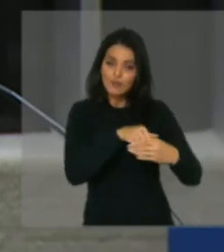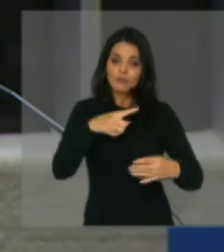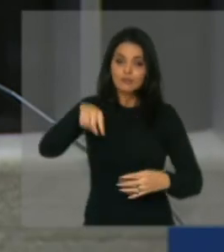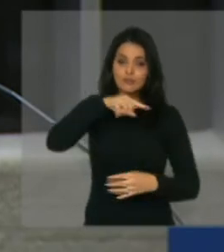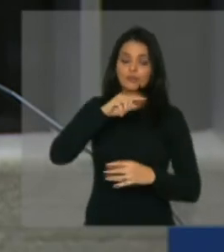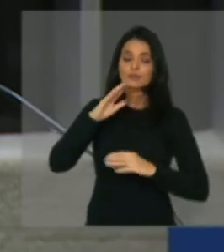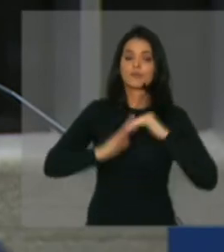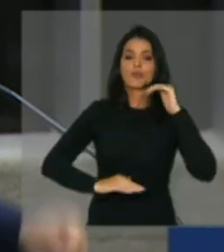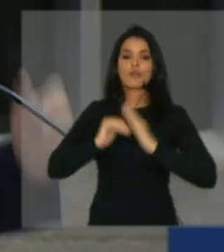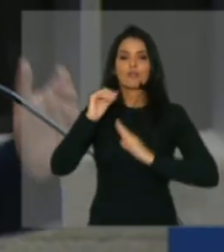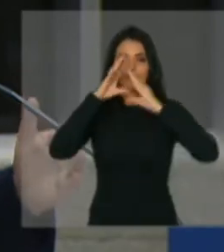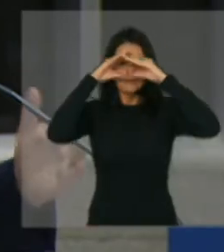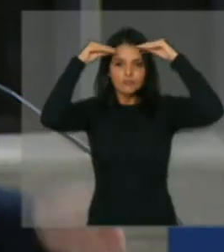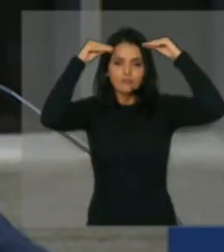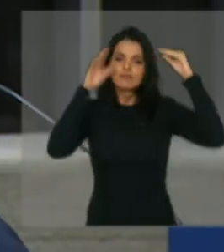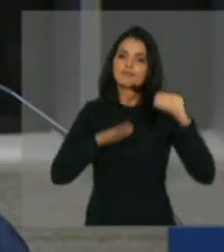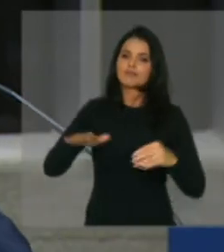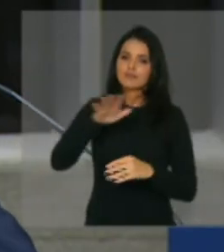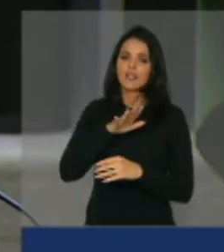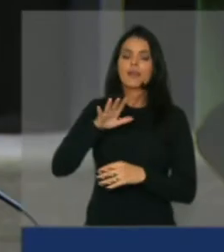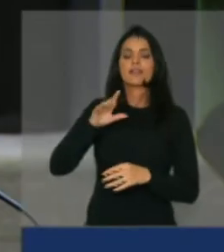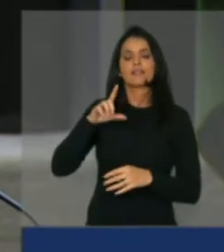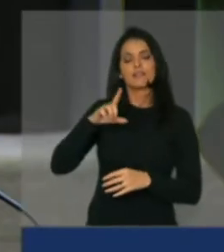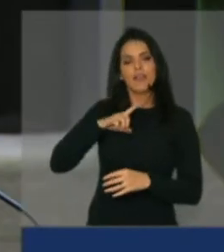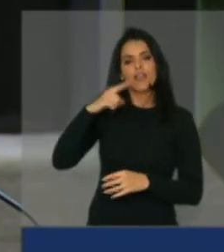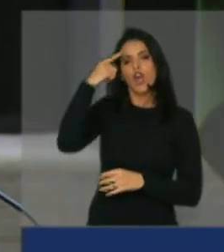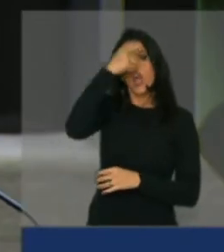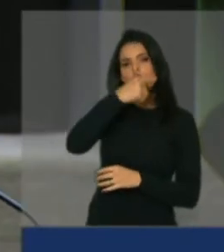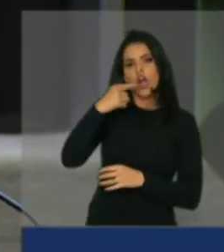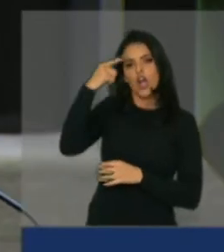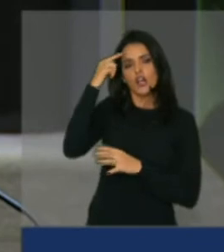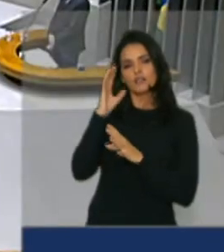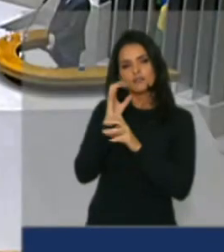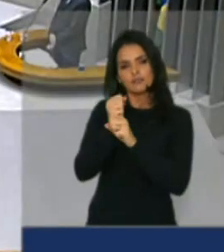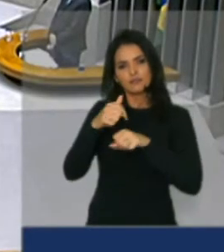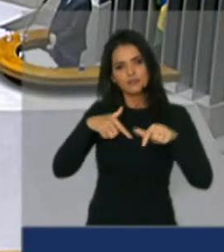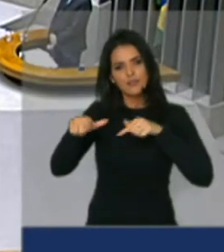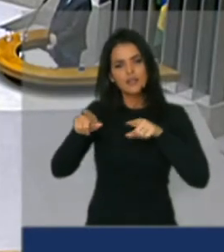M, O PISO SALARIAL DOS NOSSOS PROFISSIONAIS DE ÁREA DE ENFERMAGEM, OBRIGADA, POSSO DIVULGAR NA VOZ DO BRASIL.